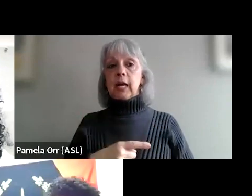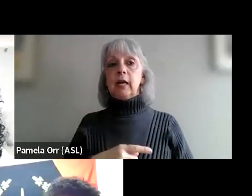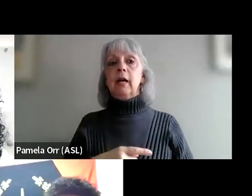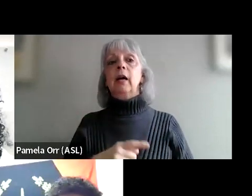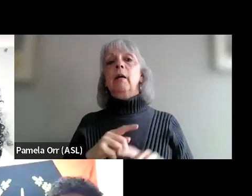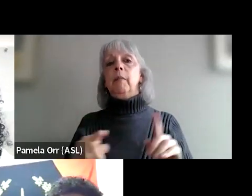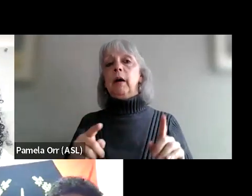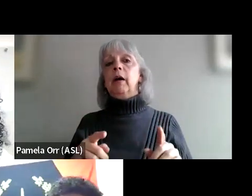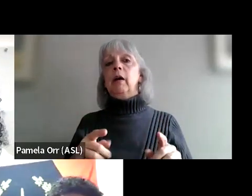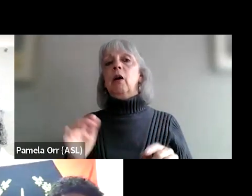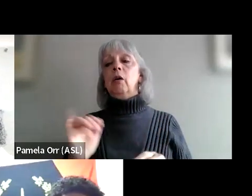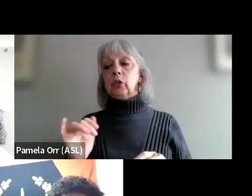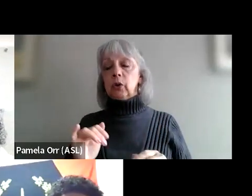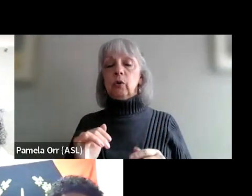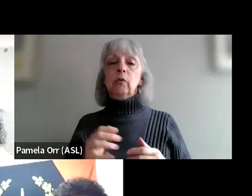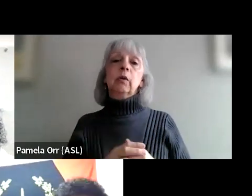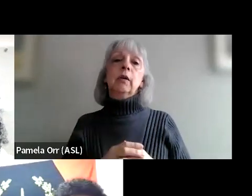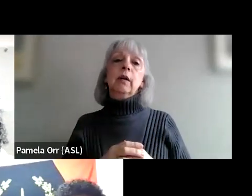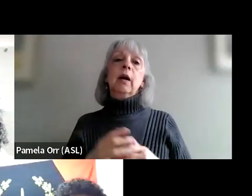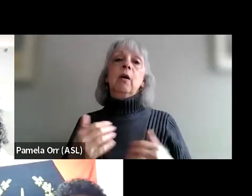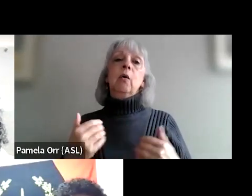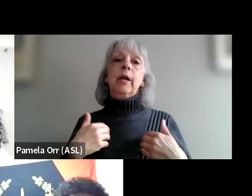también debemos hablar de su variante intramuscular